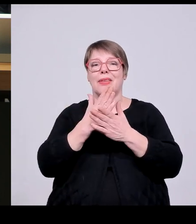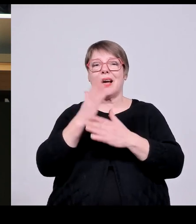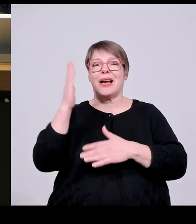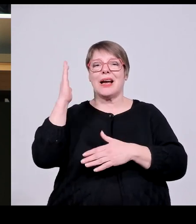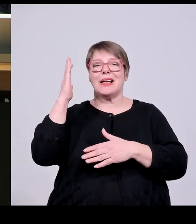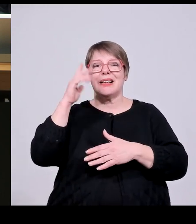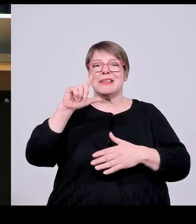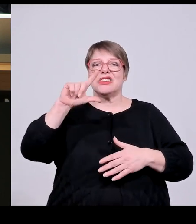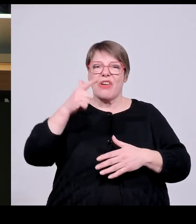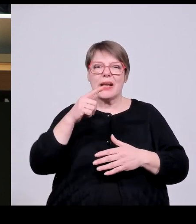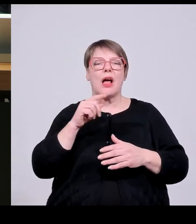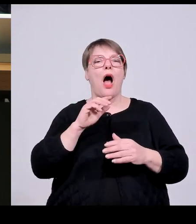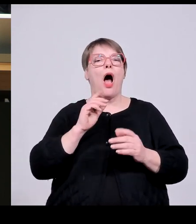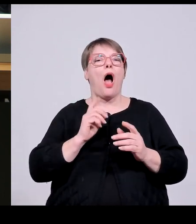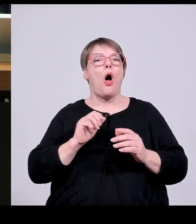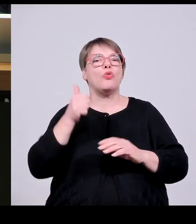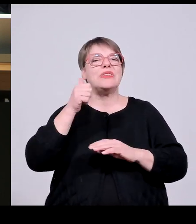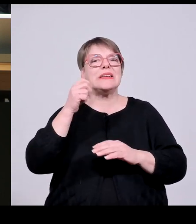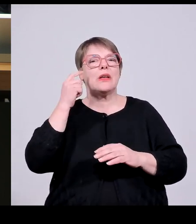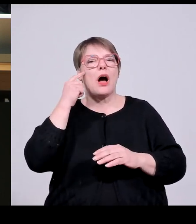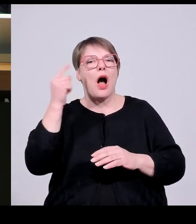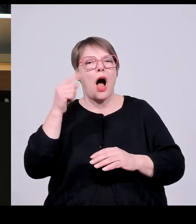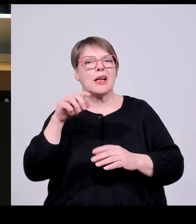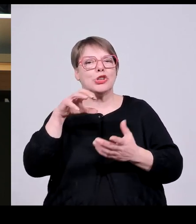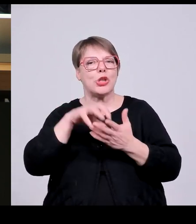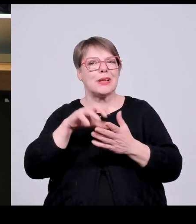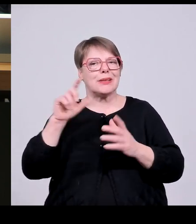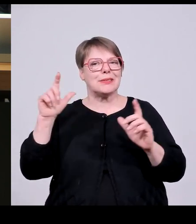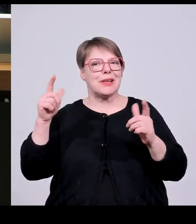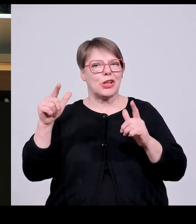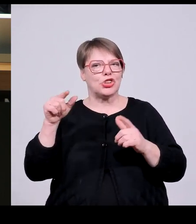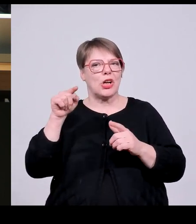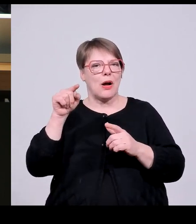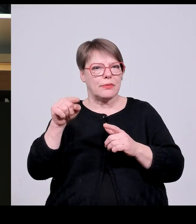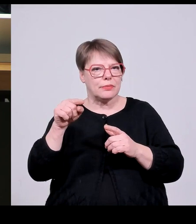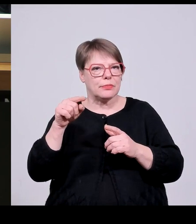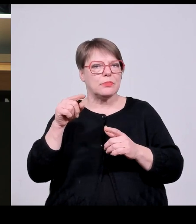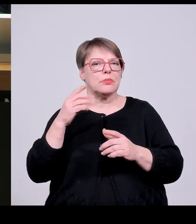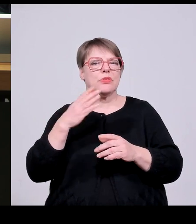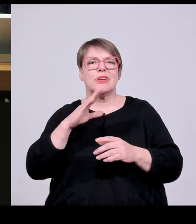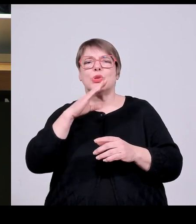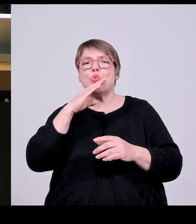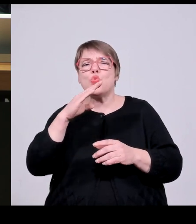(Beifall) Wir können uns gerne, wir können gern noch mal darüber unterhalten, wie die städtischen Gesellschaften in letzten Jahren